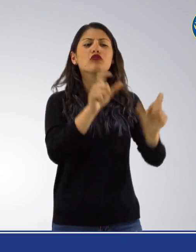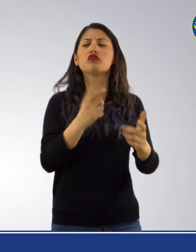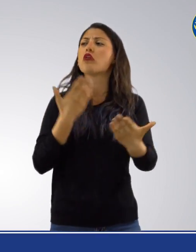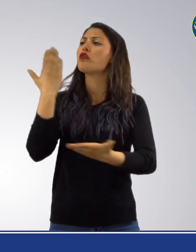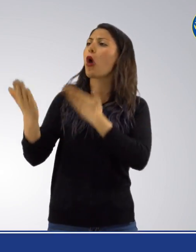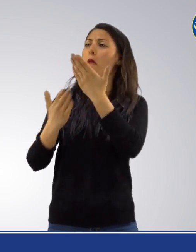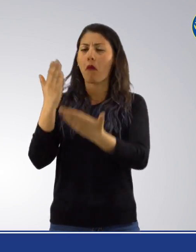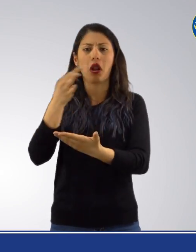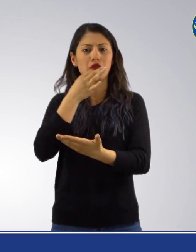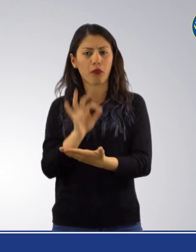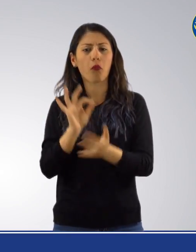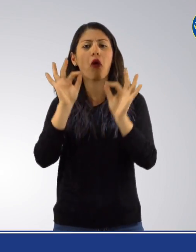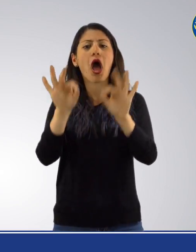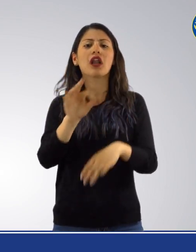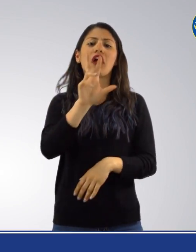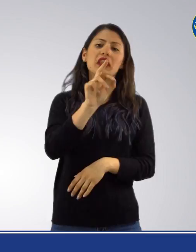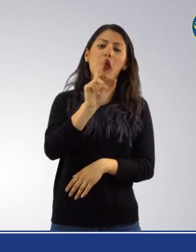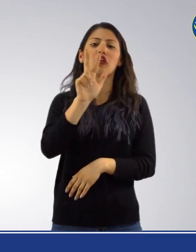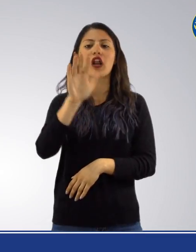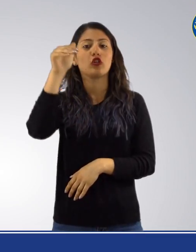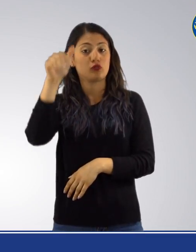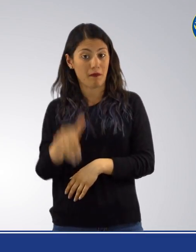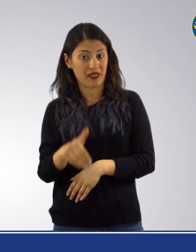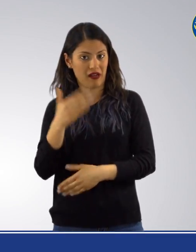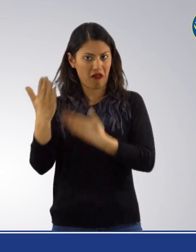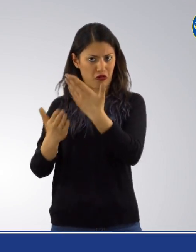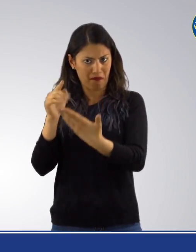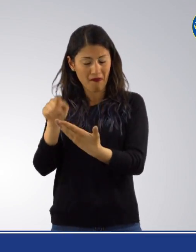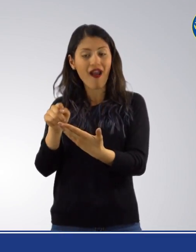Le domande per l’accesso all’Ape sociale potrebbero essere accolte tra le 30 e le 35mila domande